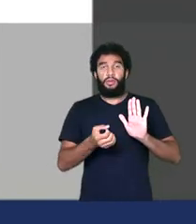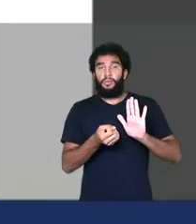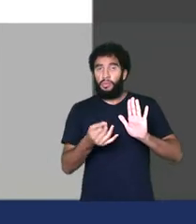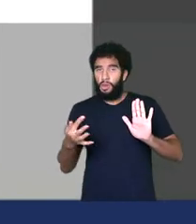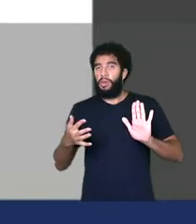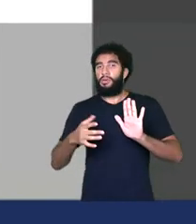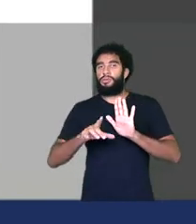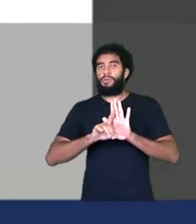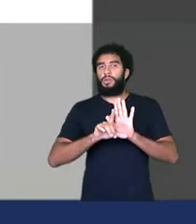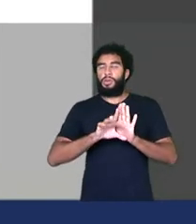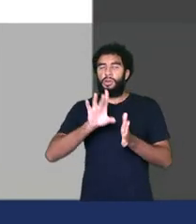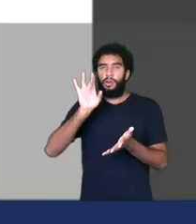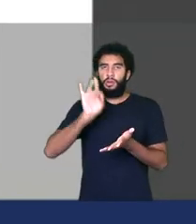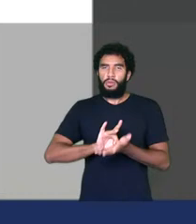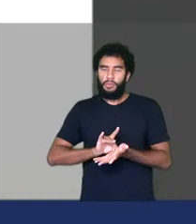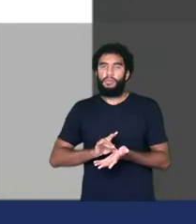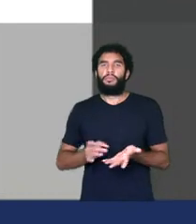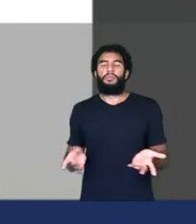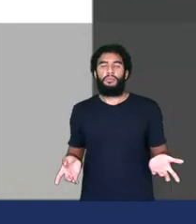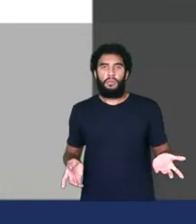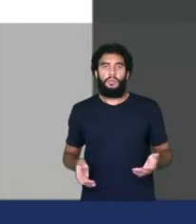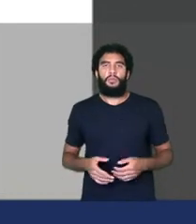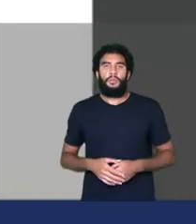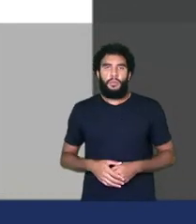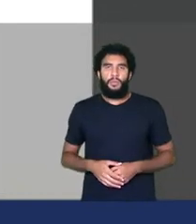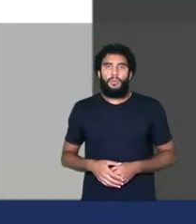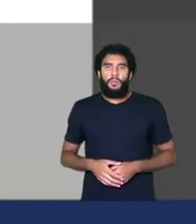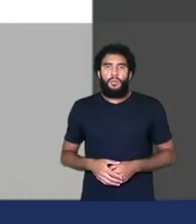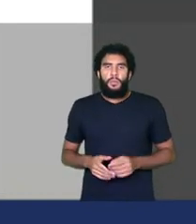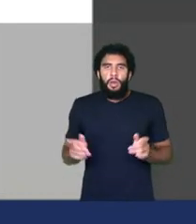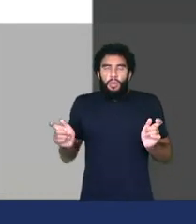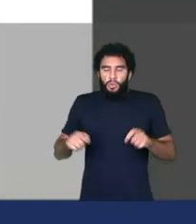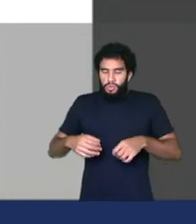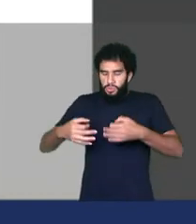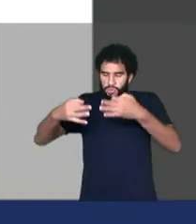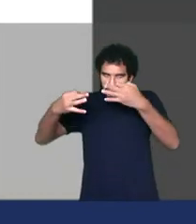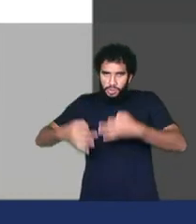VÁRIOS PROJETOS DE LEI QUE DEVEM IR EM FATO AO ENCONTRO